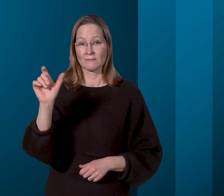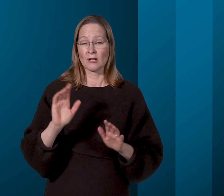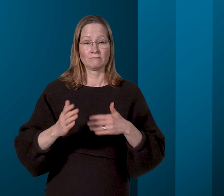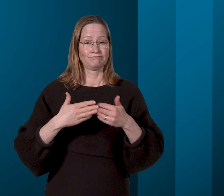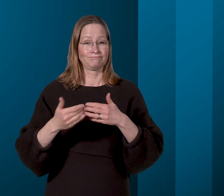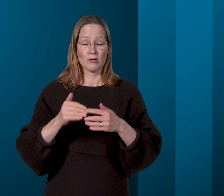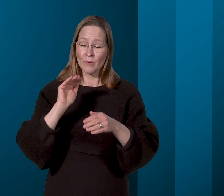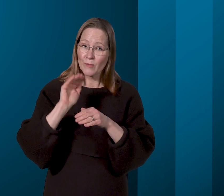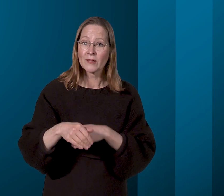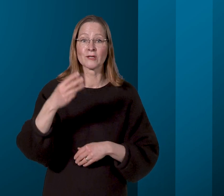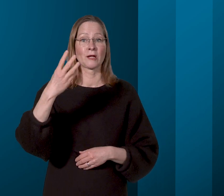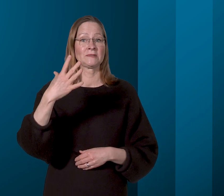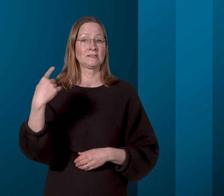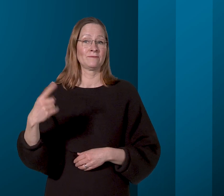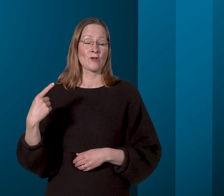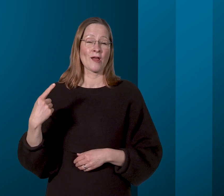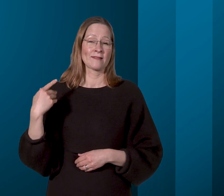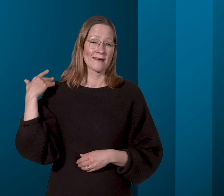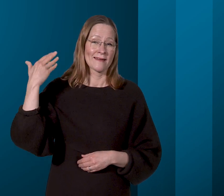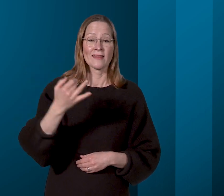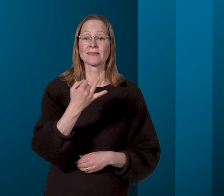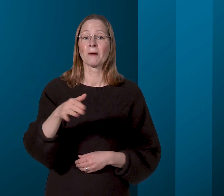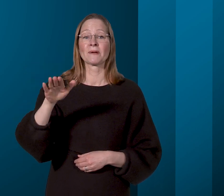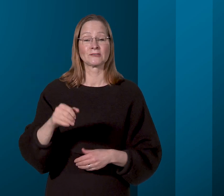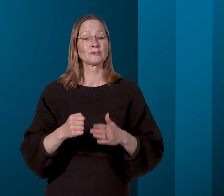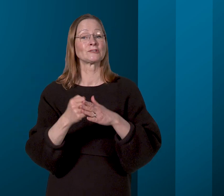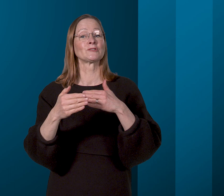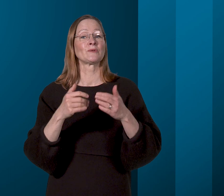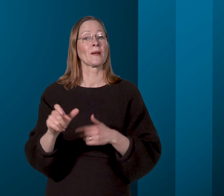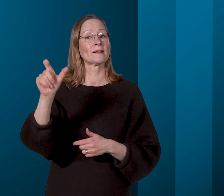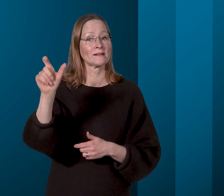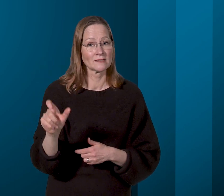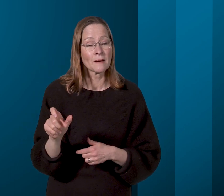joka työskenteli yli 35 vuotta Tampereella sosiaalityöntekijänä, -